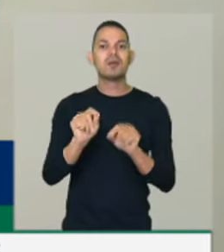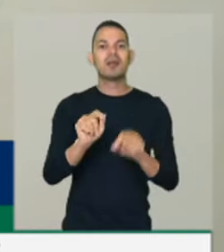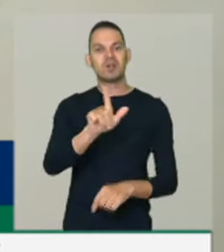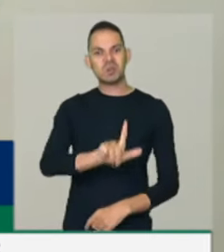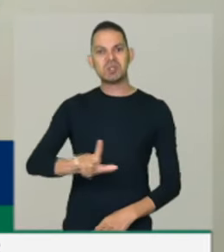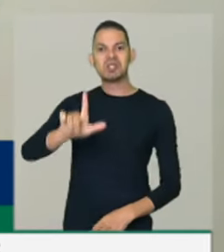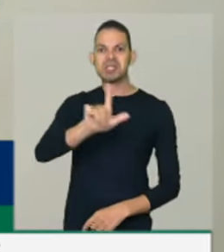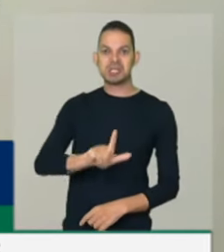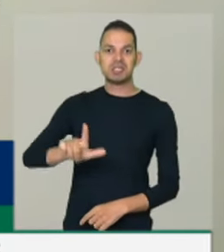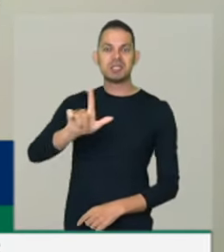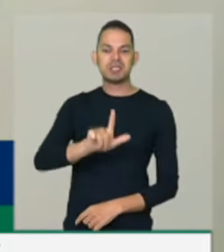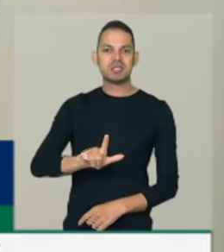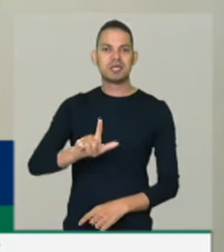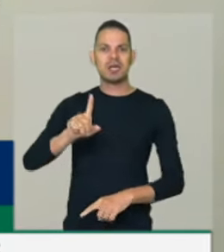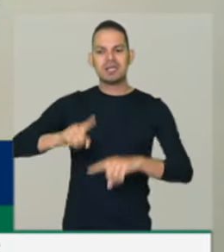INSUMOS, RESPIRADORES.... OXIGÊNIO, ALTEROU 6 VEZES A